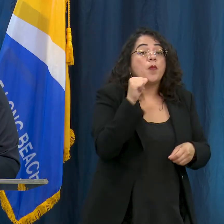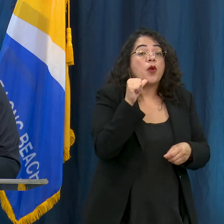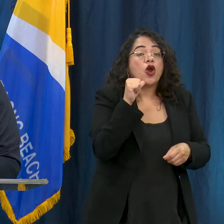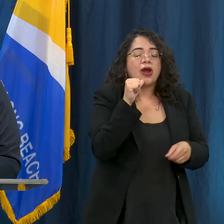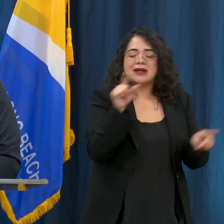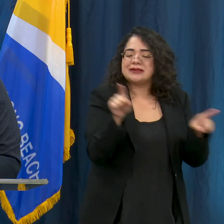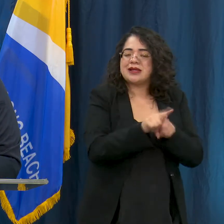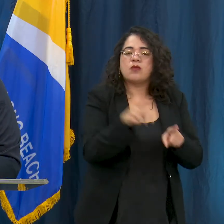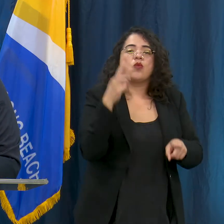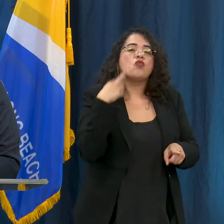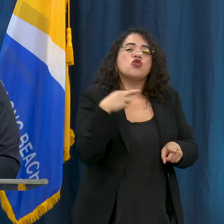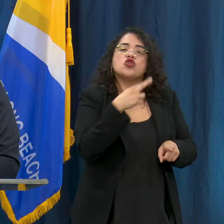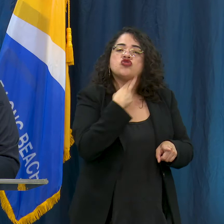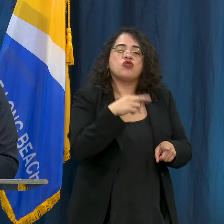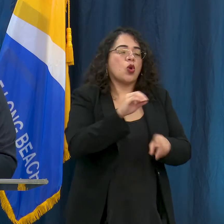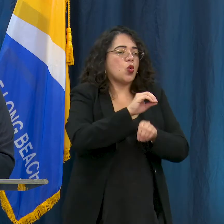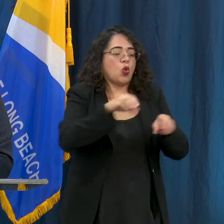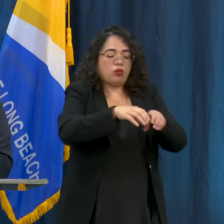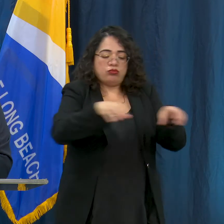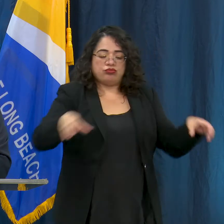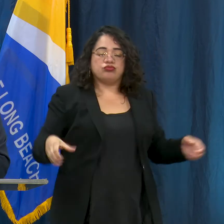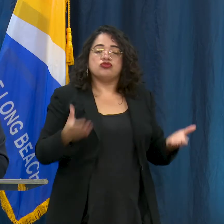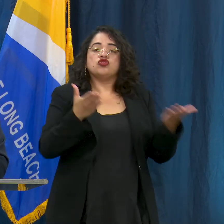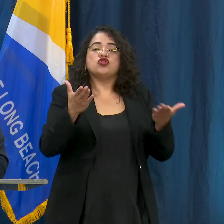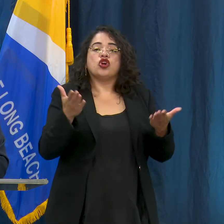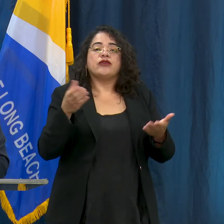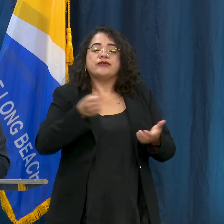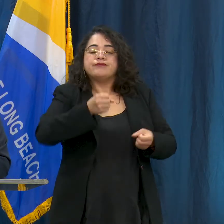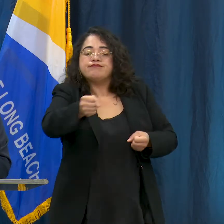hacer beer comida el riesgo de los juarez son muy Alto ZN este momento